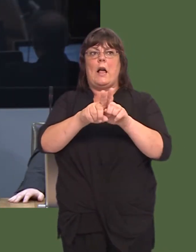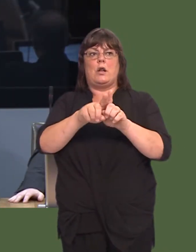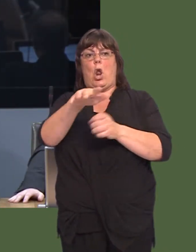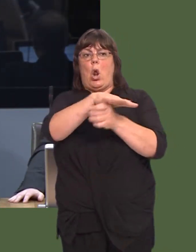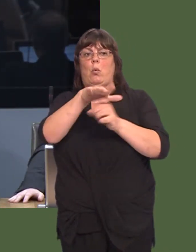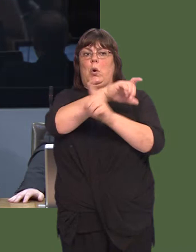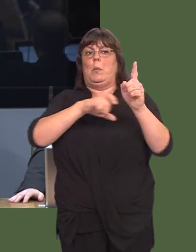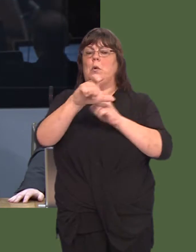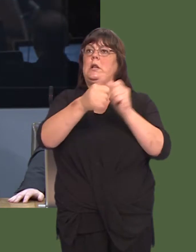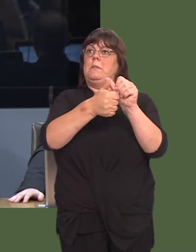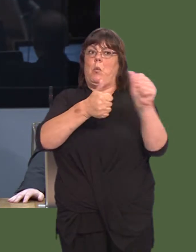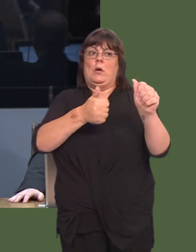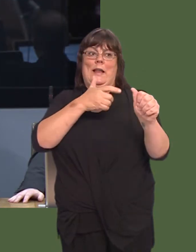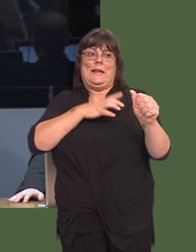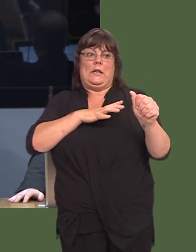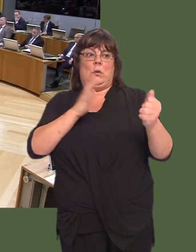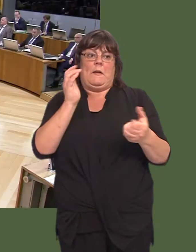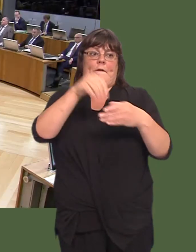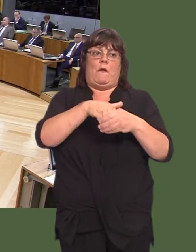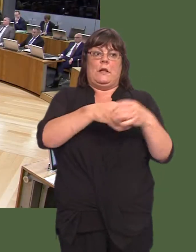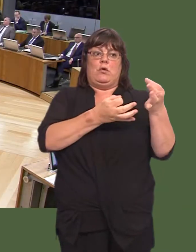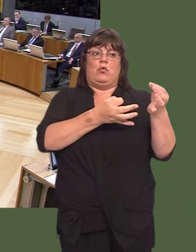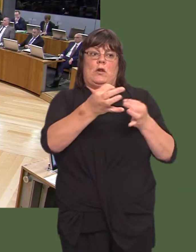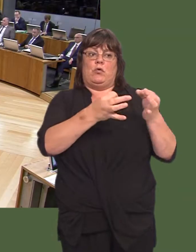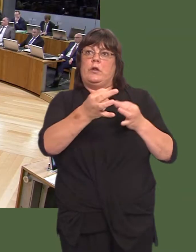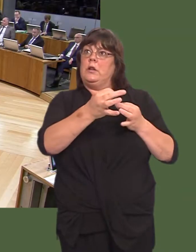yna, er mwyn sicrhau bod gennym ni strategaeth a all yn wirioneddol fynd iír afael ‚ír